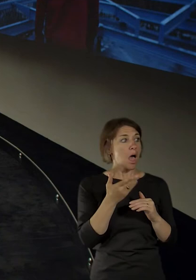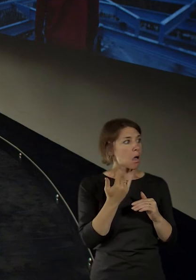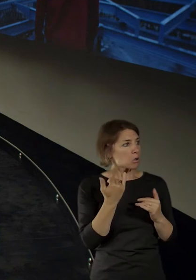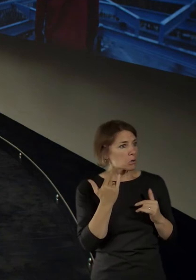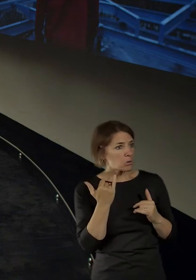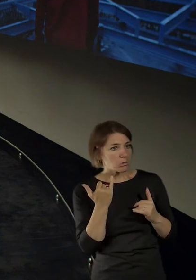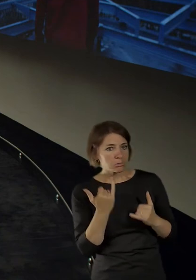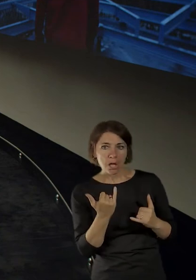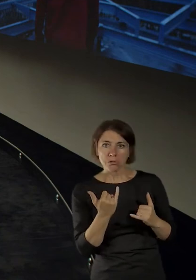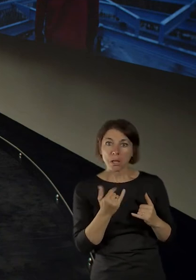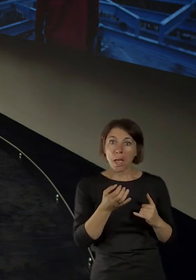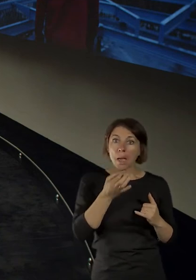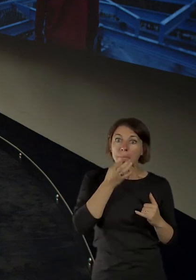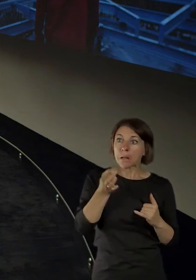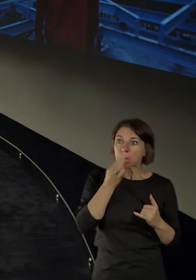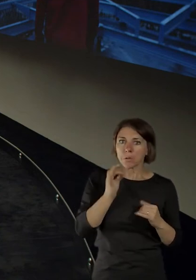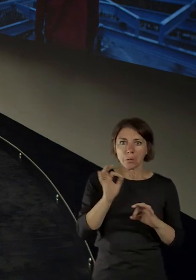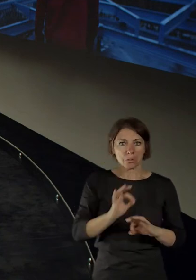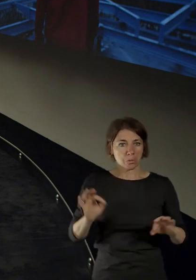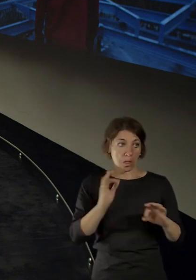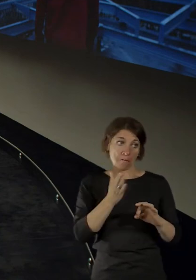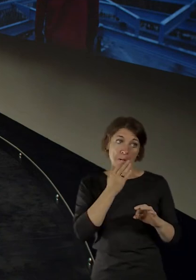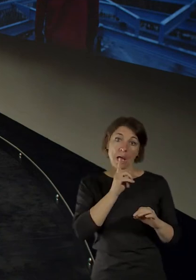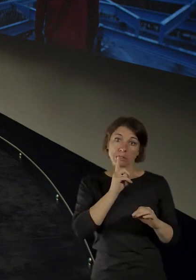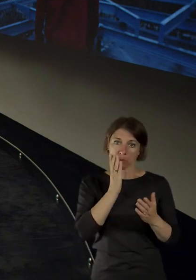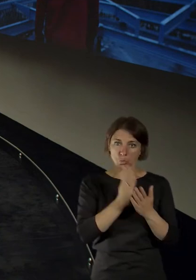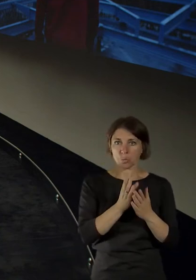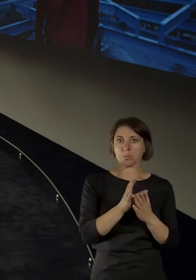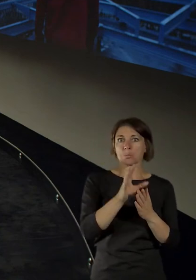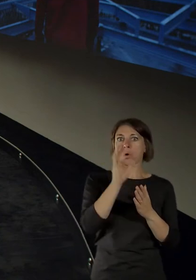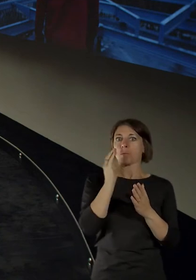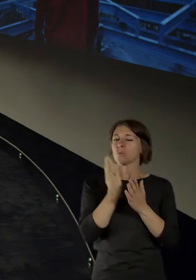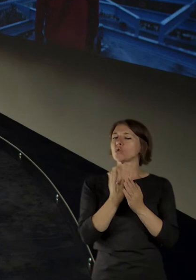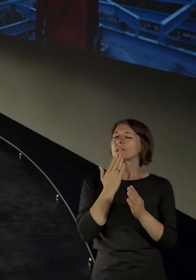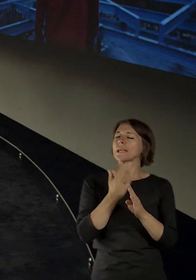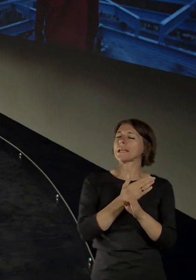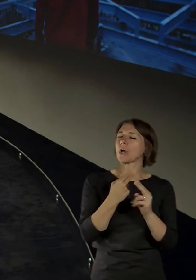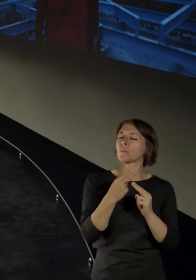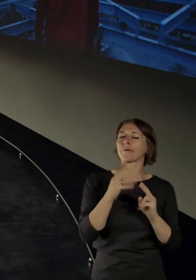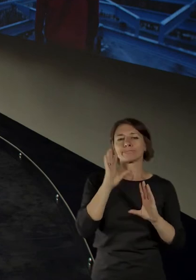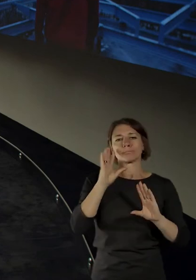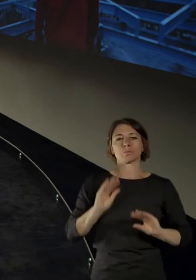takže možná už jsme zodpověděli dostatečně. Mám tady jeden dotaz, který se týká toho, co jsme zmínili. To metro. To, že